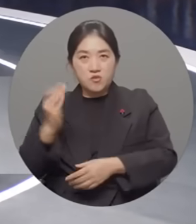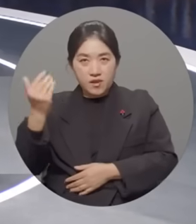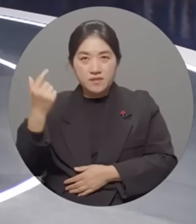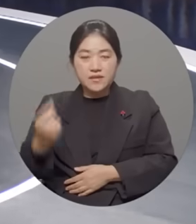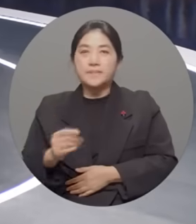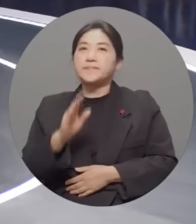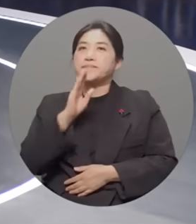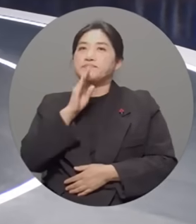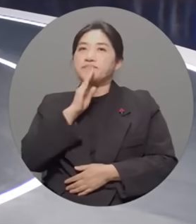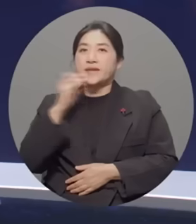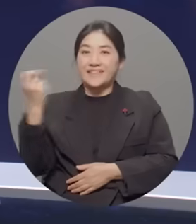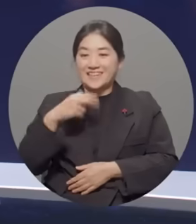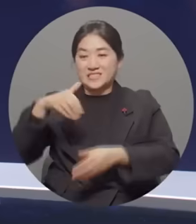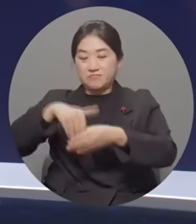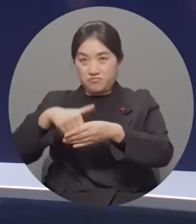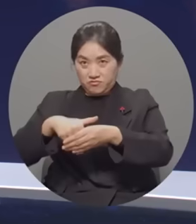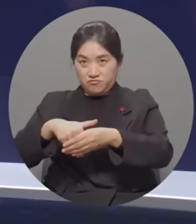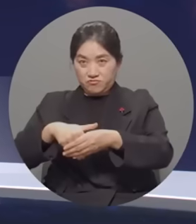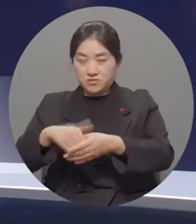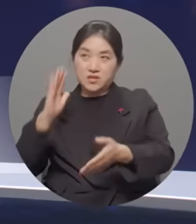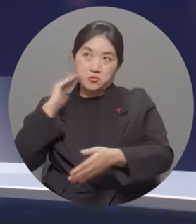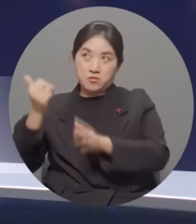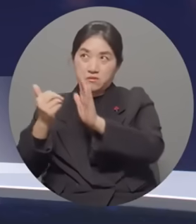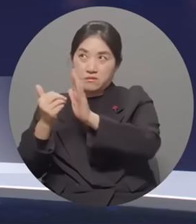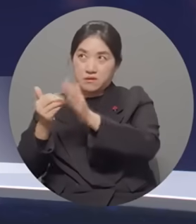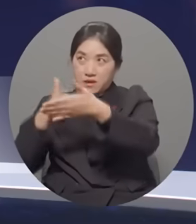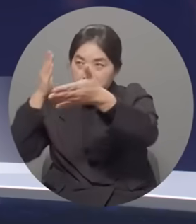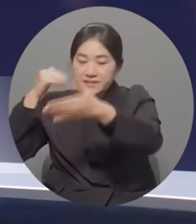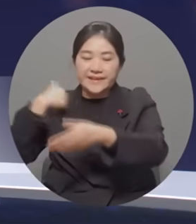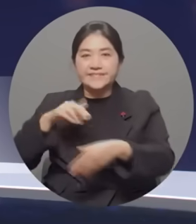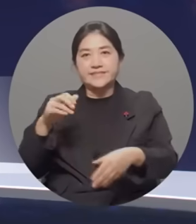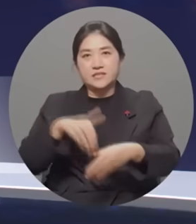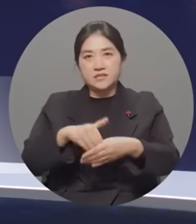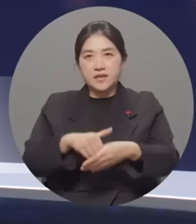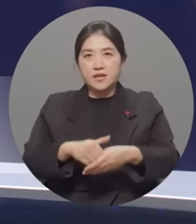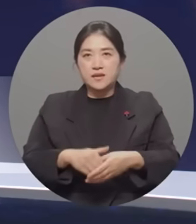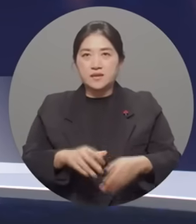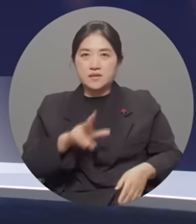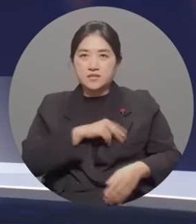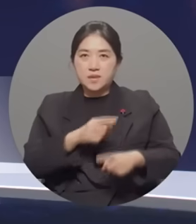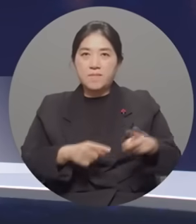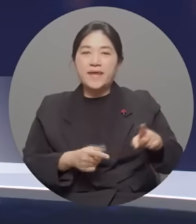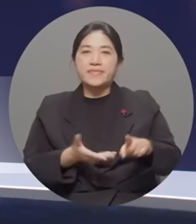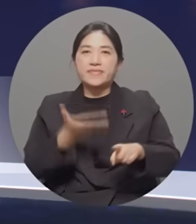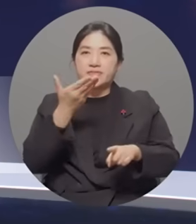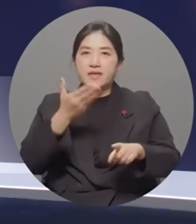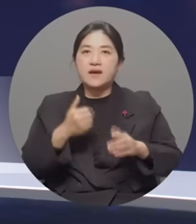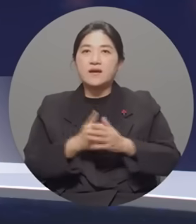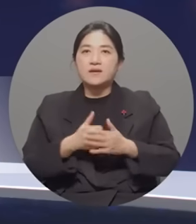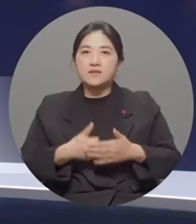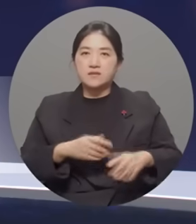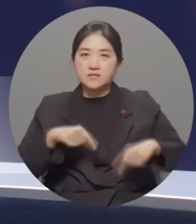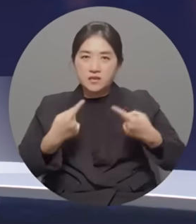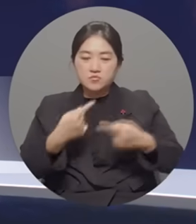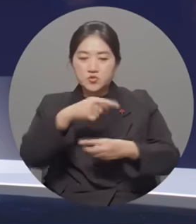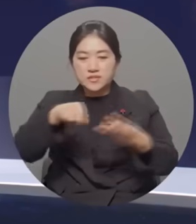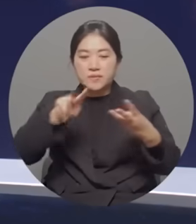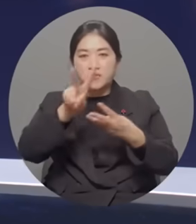그러면 이후에 재의결 절차를 거치게 되는 거죠. (기자) 맞습니다.